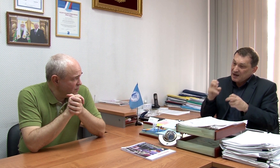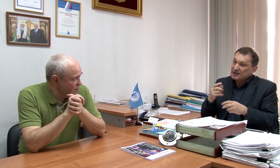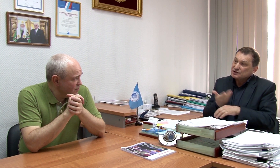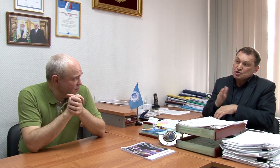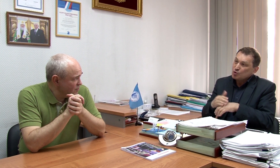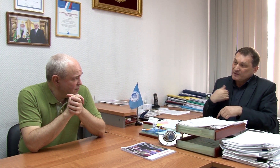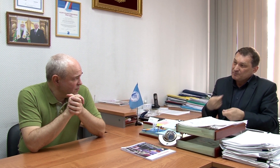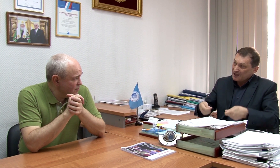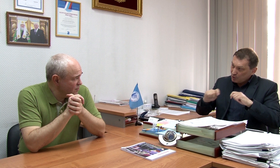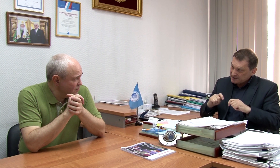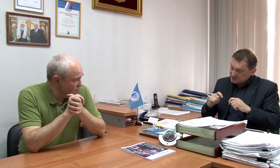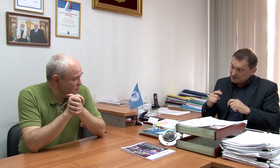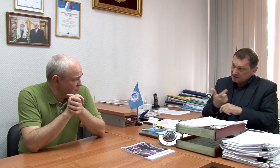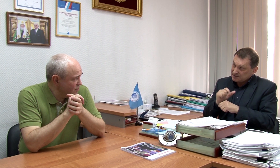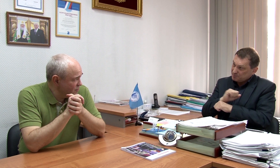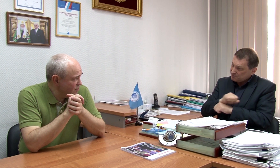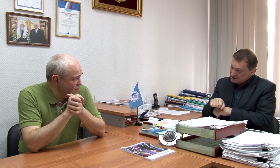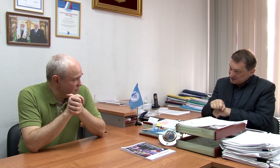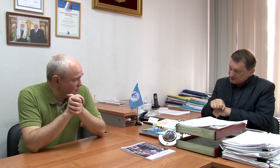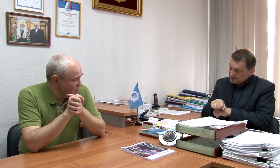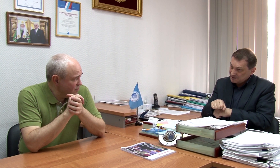Эта победа нам очень тяжело далась.